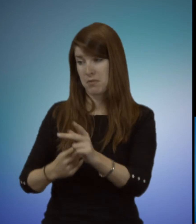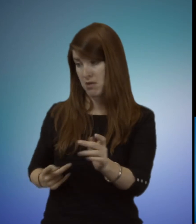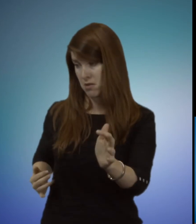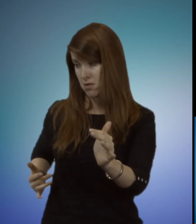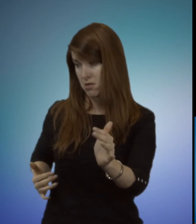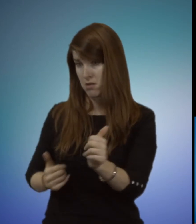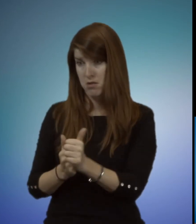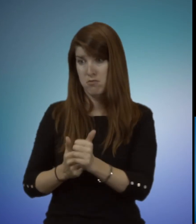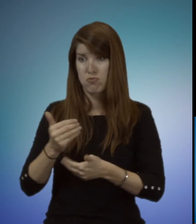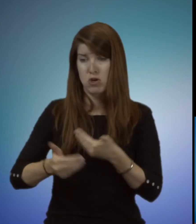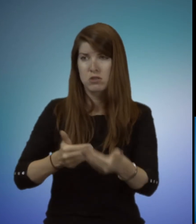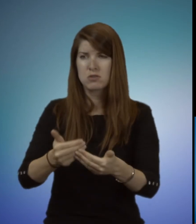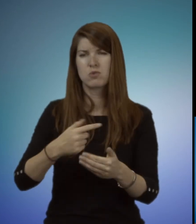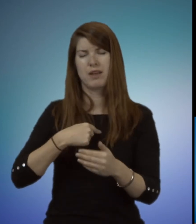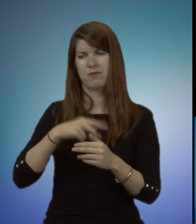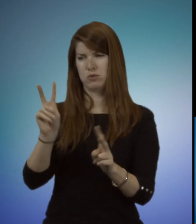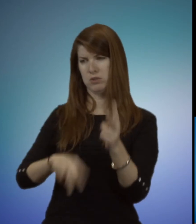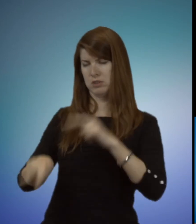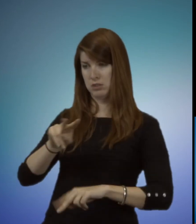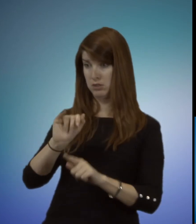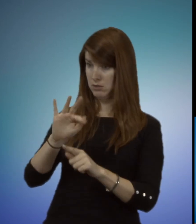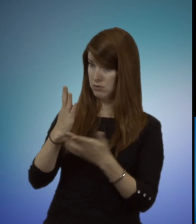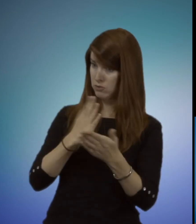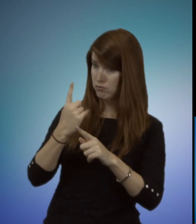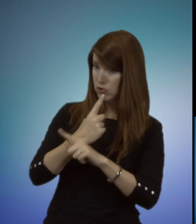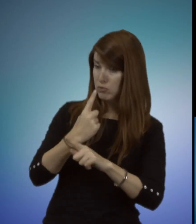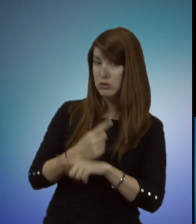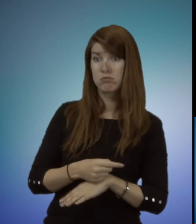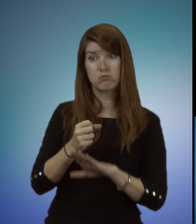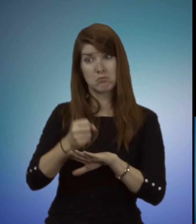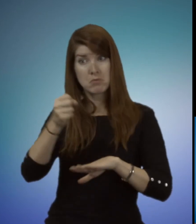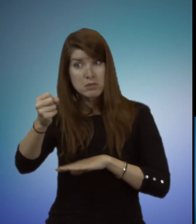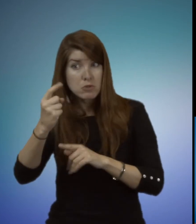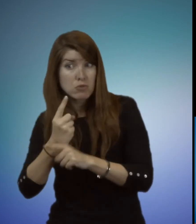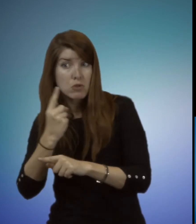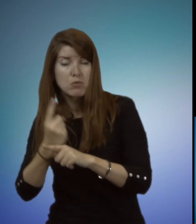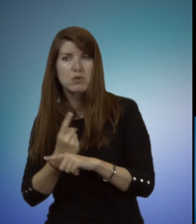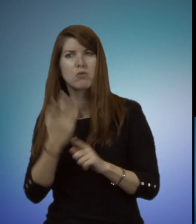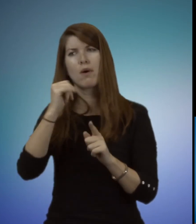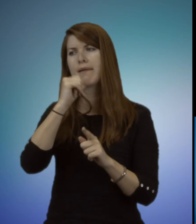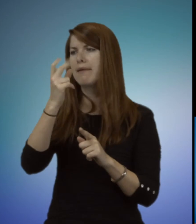servicios son adecuados, si el lugar es apropiado, y pensar por qué es que no vemos el